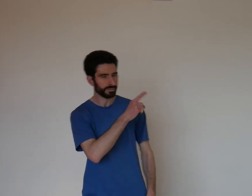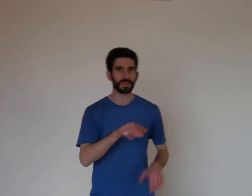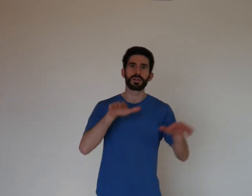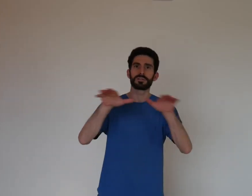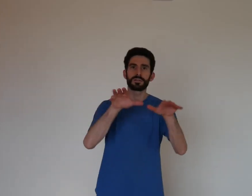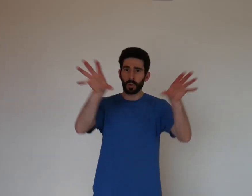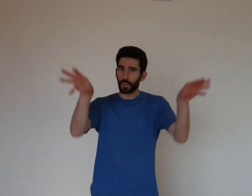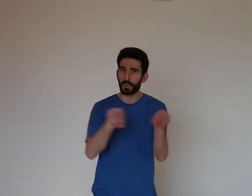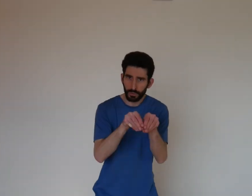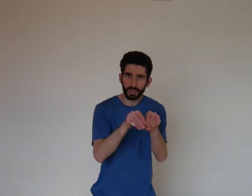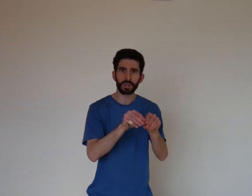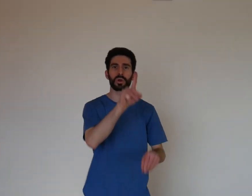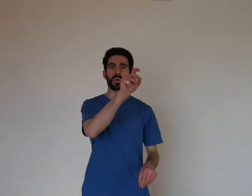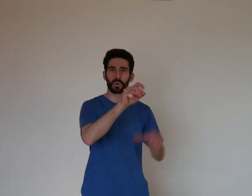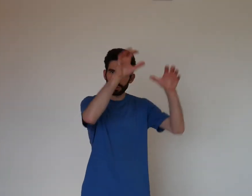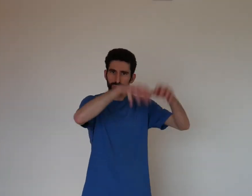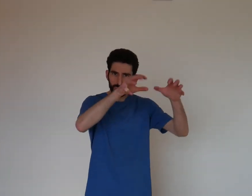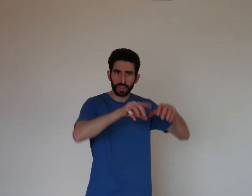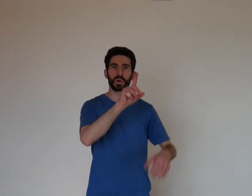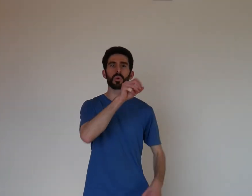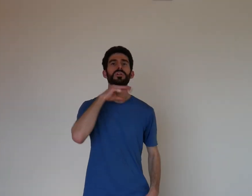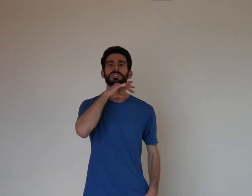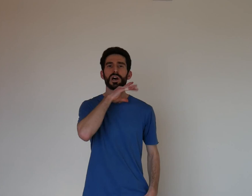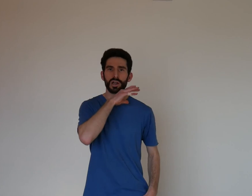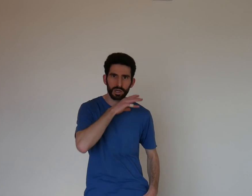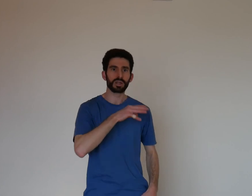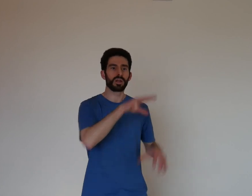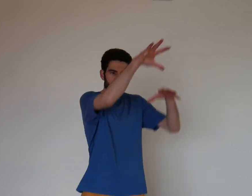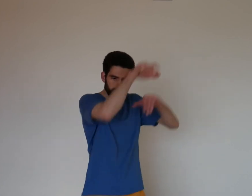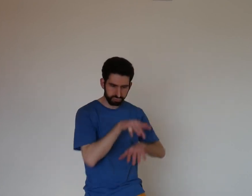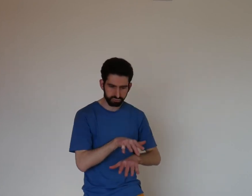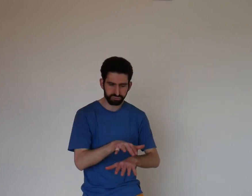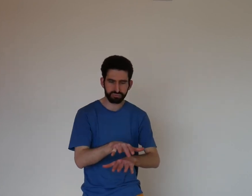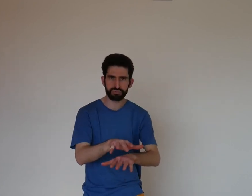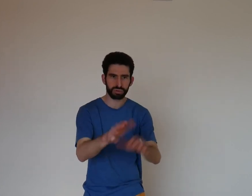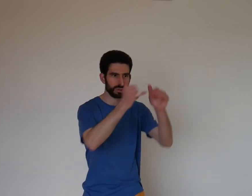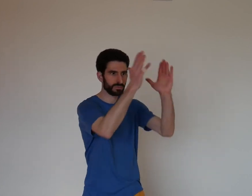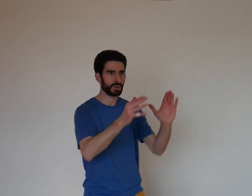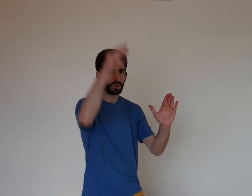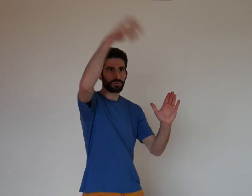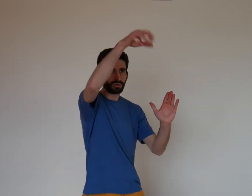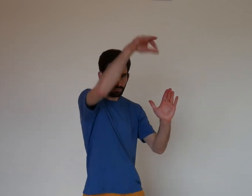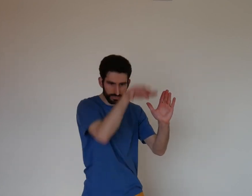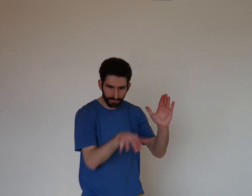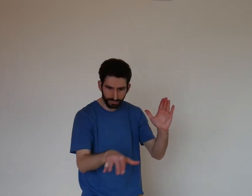Le système unitaire. L'eau de pluie et l'eau sale sont collectées dans un même tuyau. Qu'elles proviennent des toits